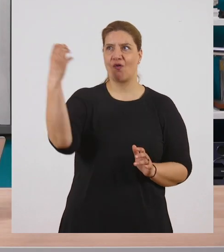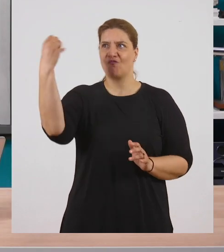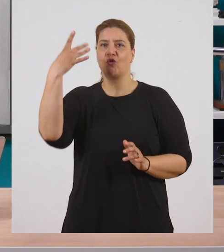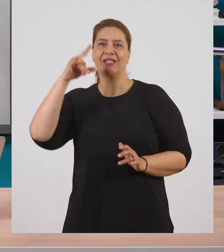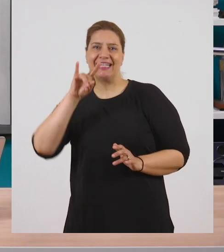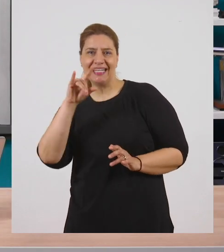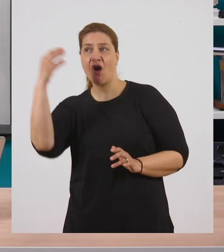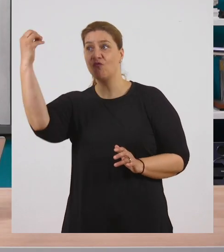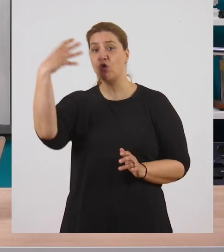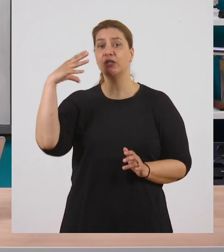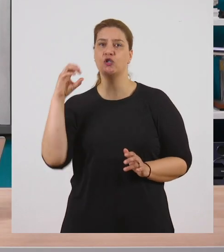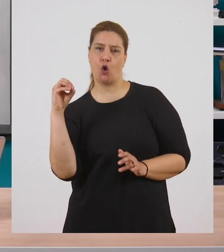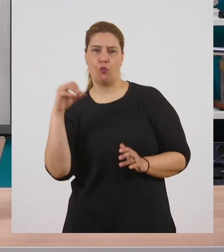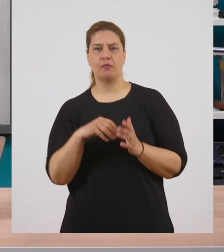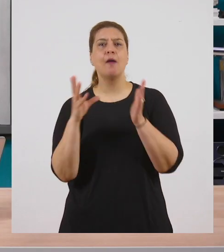Παράδειγμα: Το φωτεινό δωμάτιο.